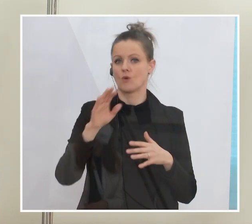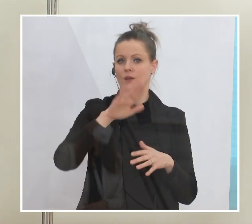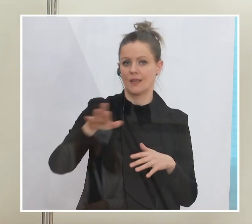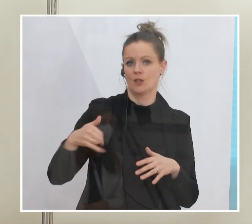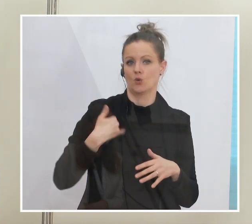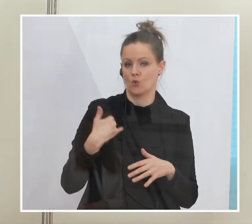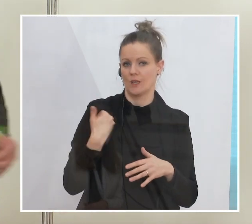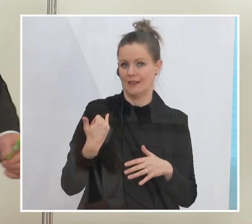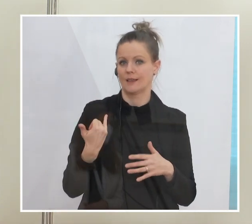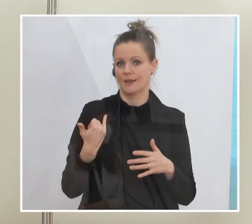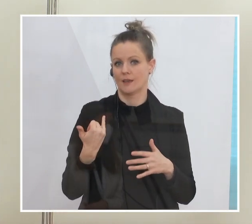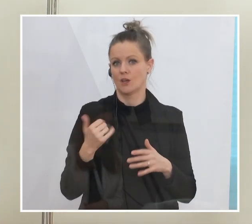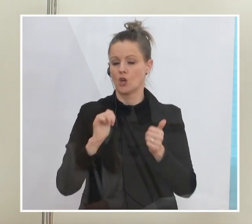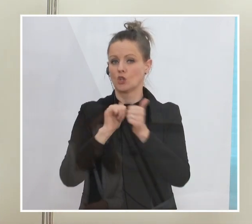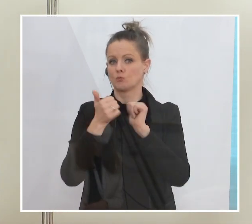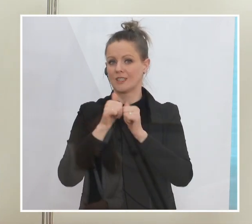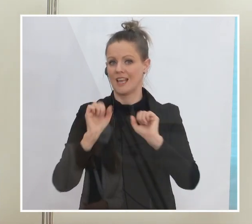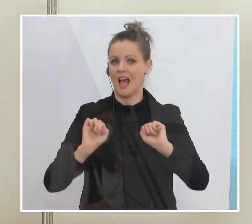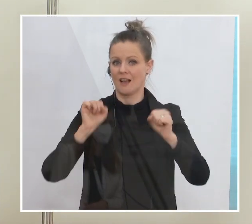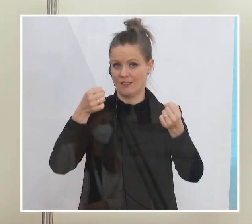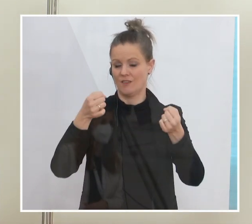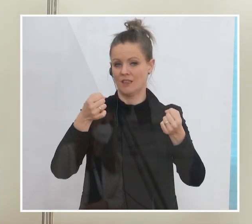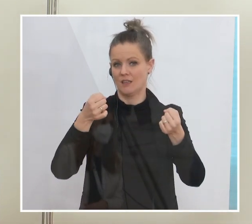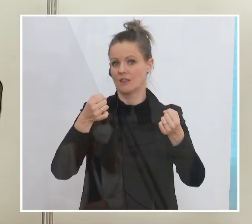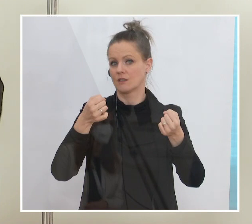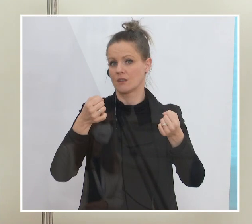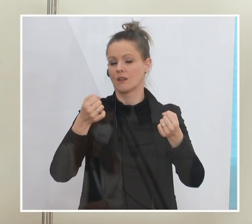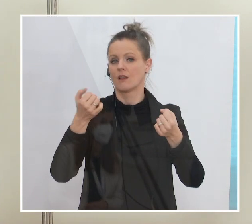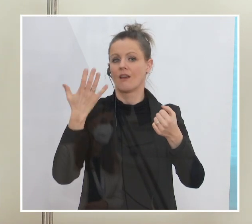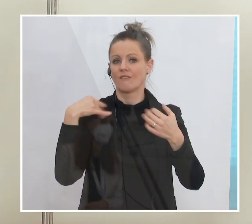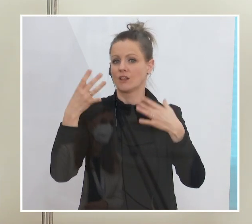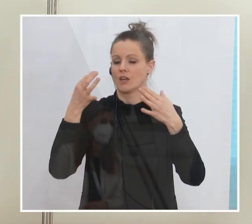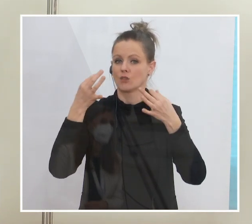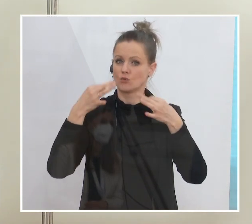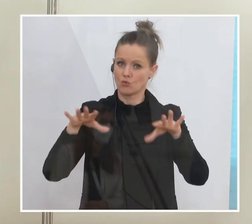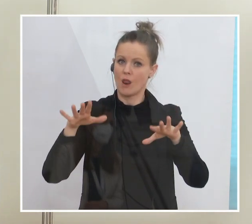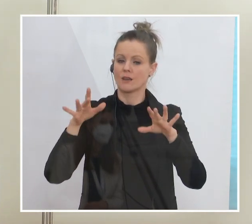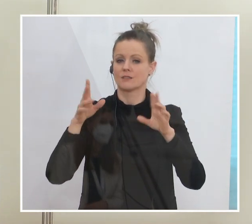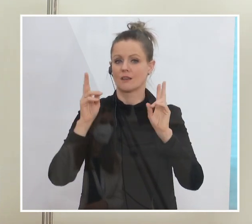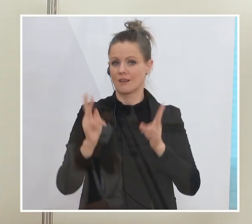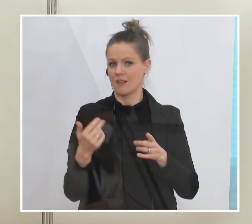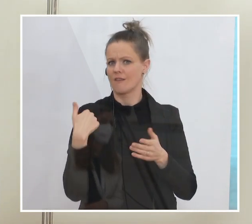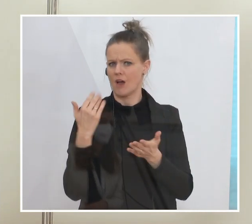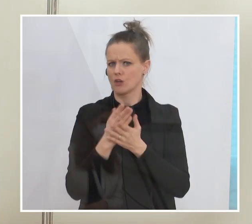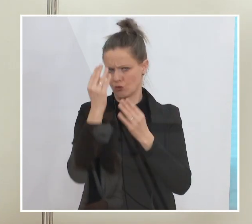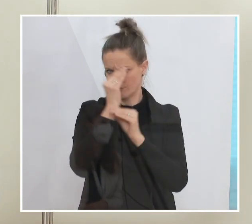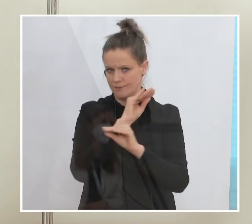hier sportliche Aktivitäten zulassen können. Das ist ja schon annonciert worden und das wird sich